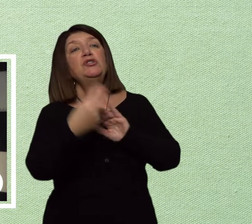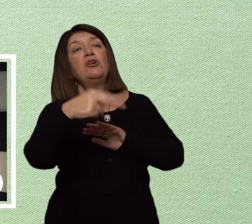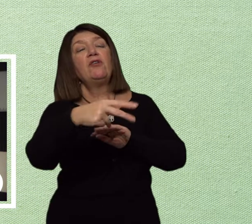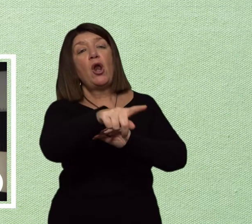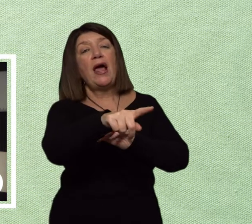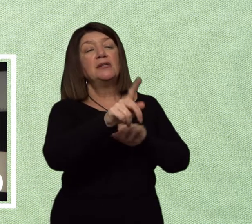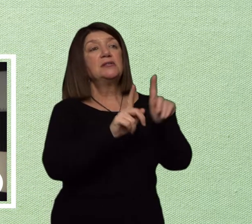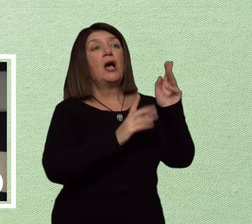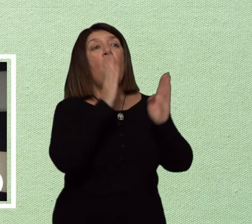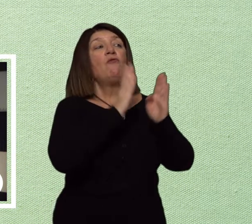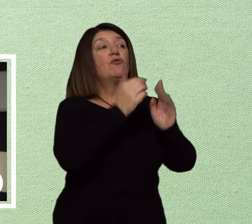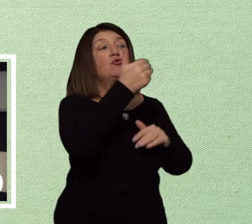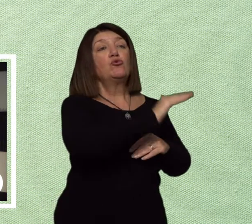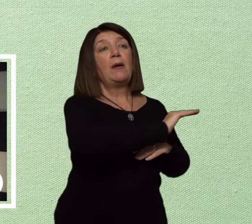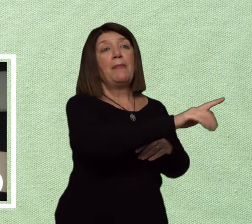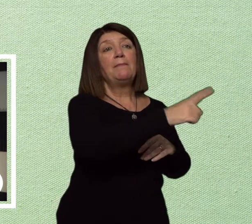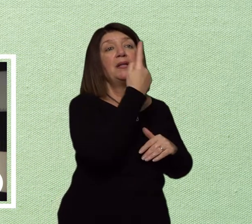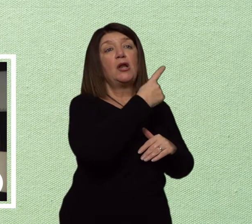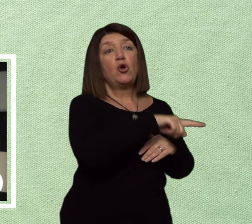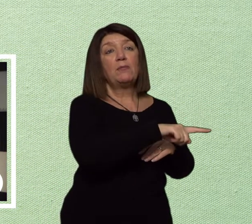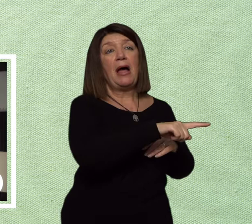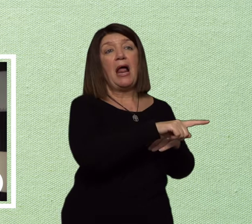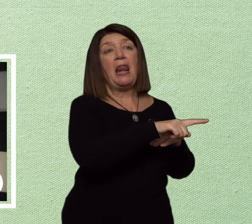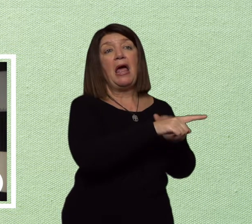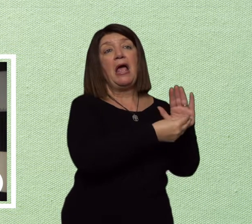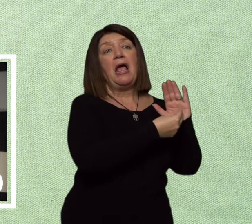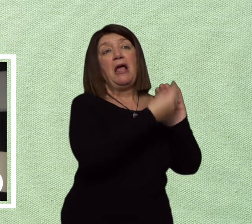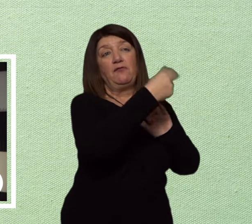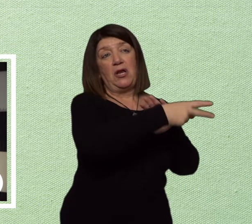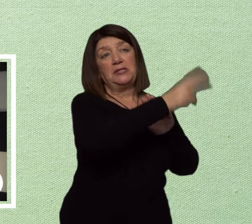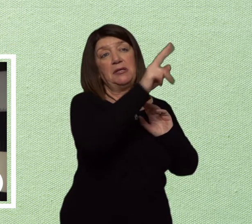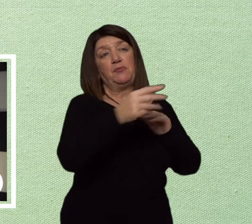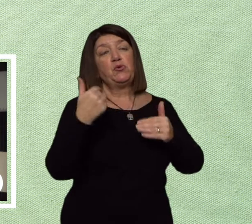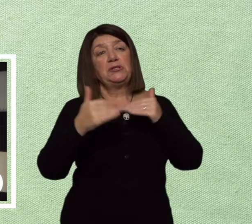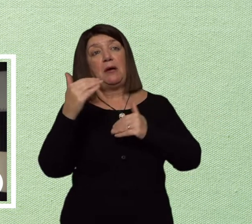rispetto a una bambina sana. Invece è il contrario, una bambina disabile corre dalle due alle tre volte più il